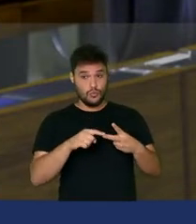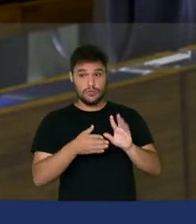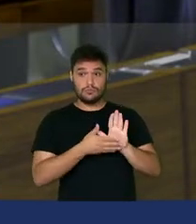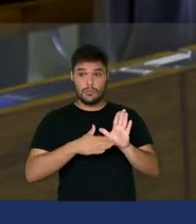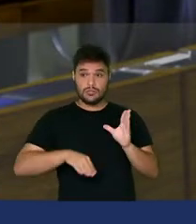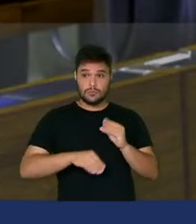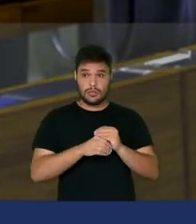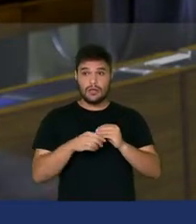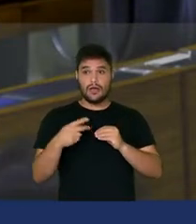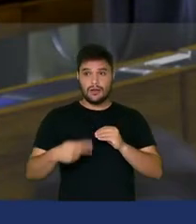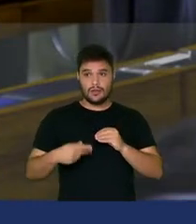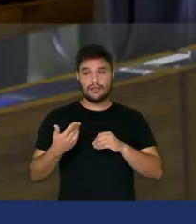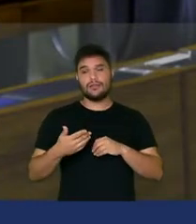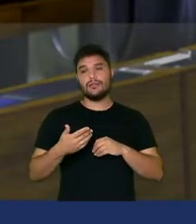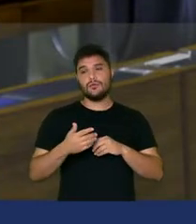REGIMENTAL DUAS EMENDAS DE